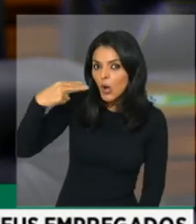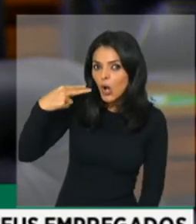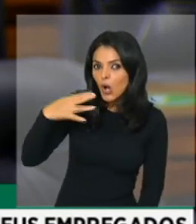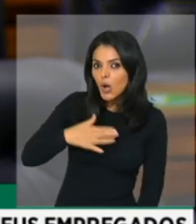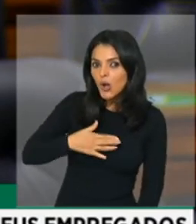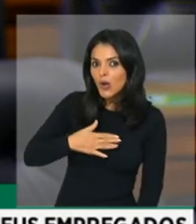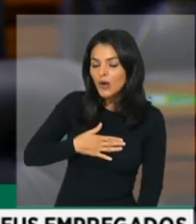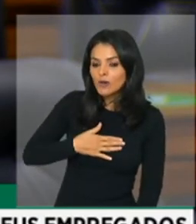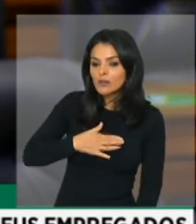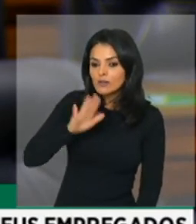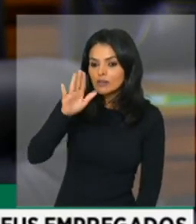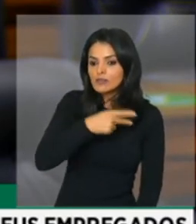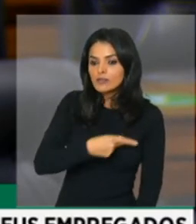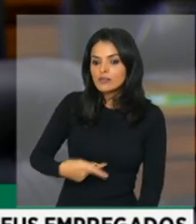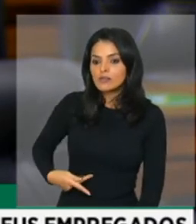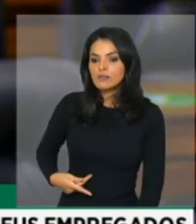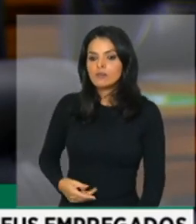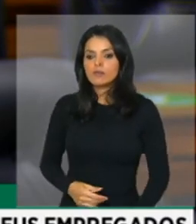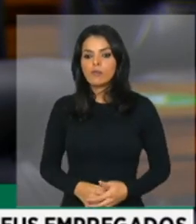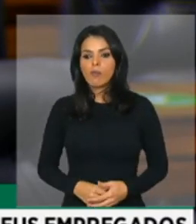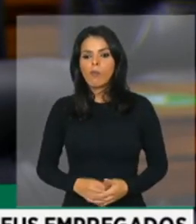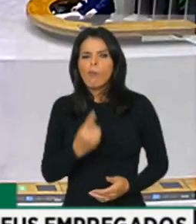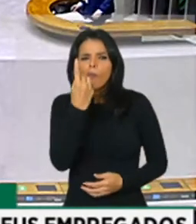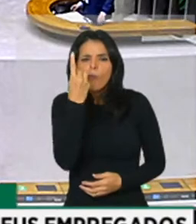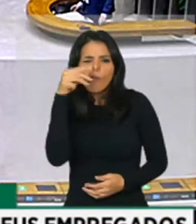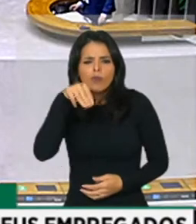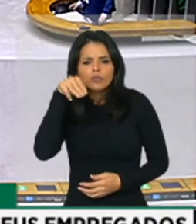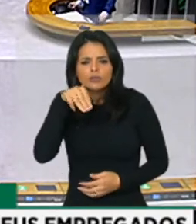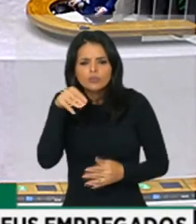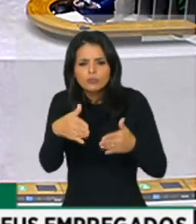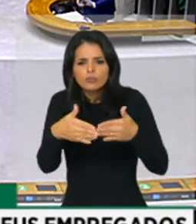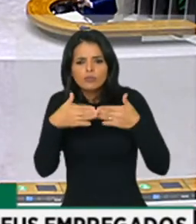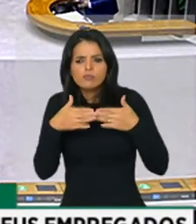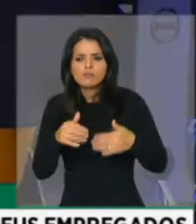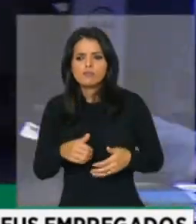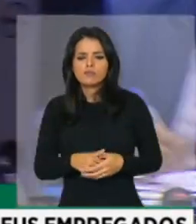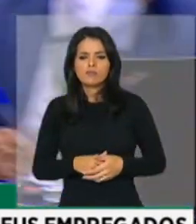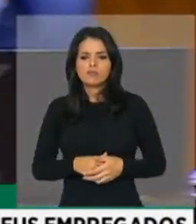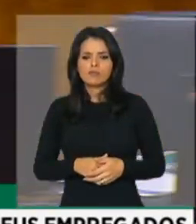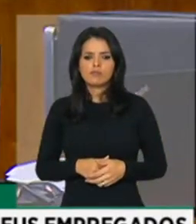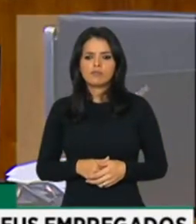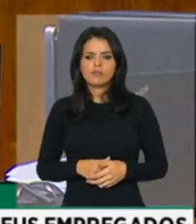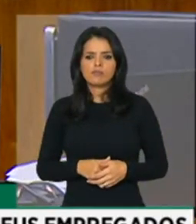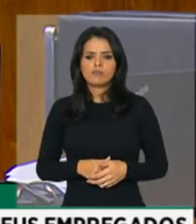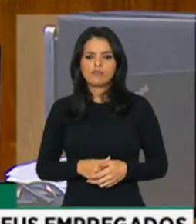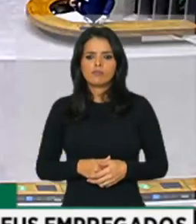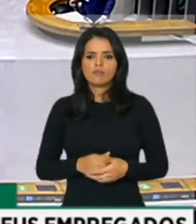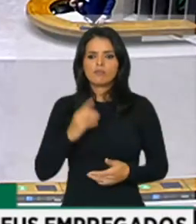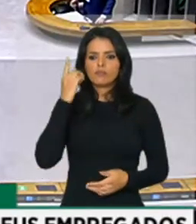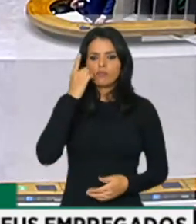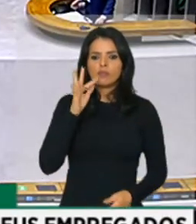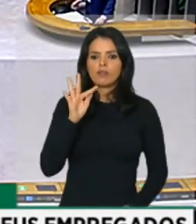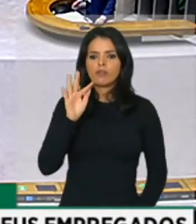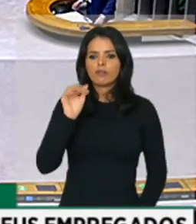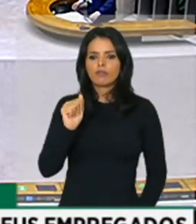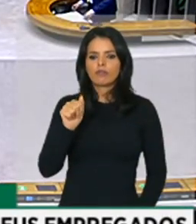[DEPUTADO]: SENHOR PRESIDENTE EU GOSTARIA... [DEPUTADO]: SÓ UM MINUTINHO. [PRESIDENTE]: COM A PALAVRA O DEPUTADO... FAUSTO PINATO PELA LIDERANÇA DO